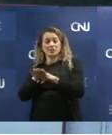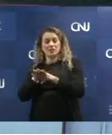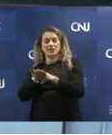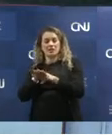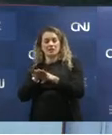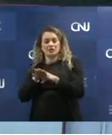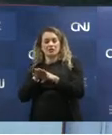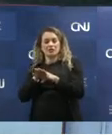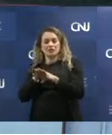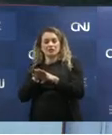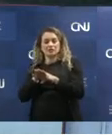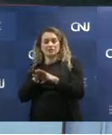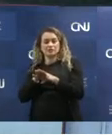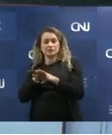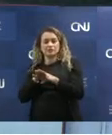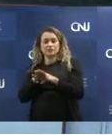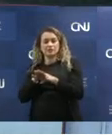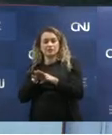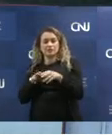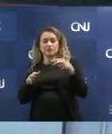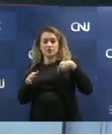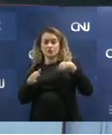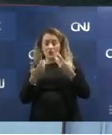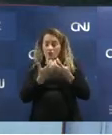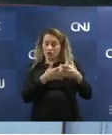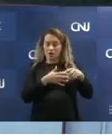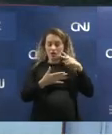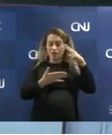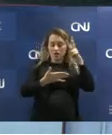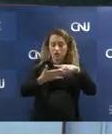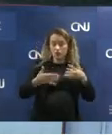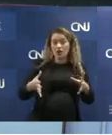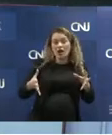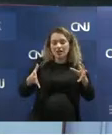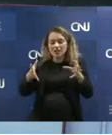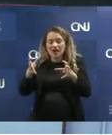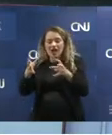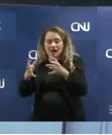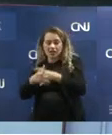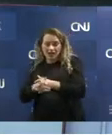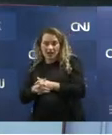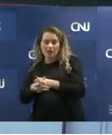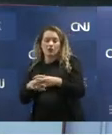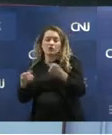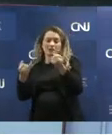me dispensar da leitura. E agrega, como foi dito na sustentação oral da ilustre advogada,